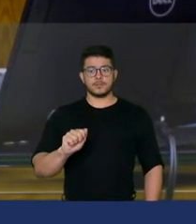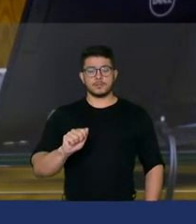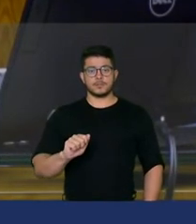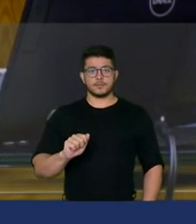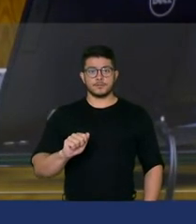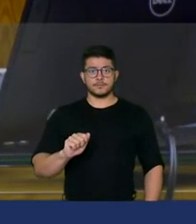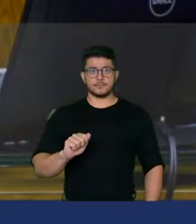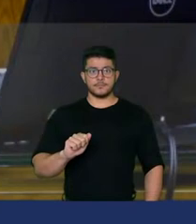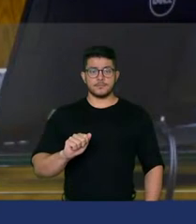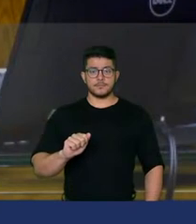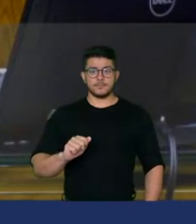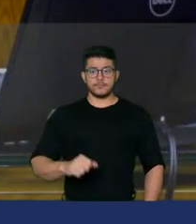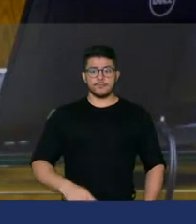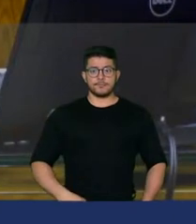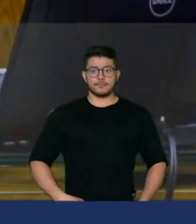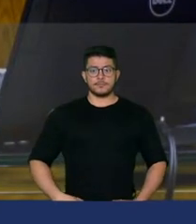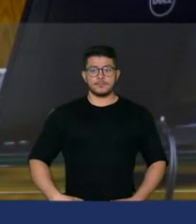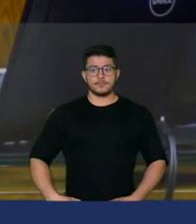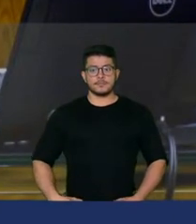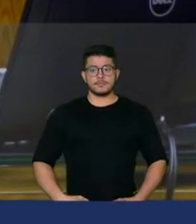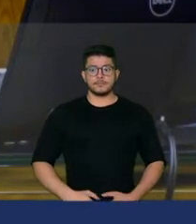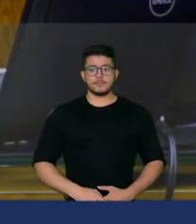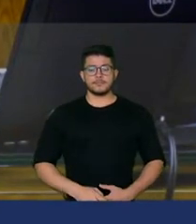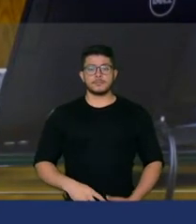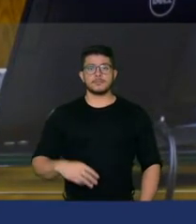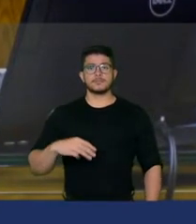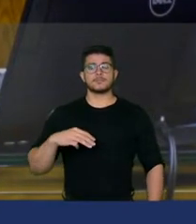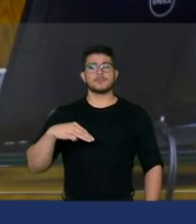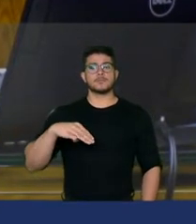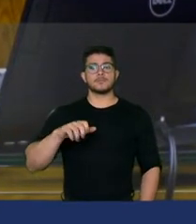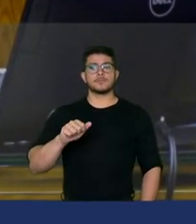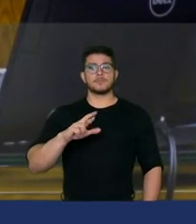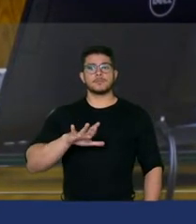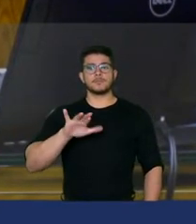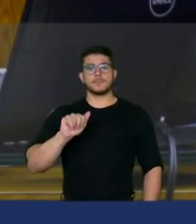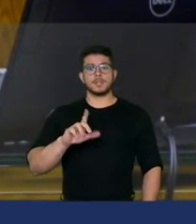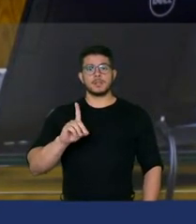FONTANA. TIAGO MITRAUD JÁ FALOU, DEPUTADA JANDIRA FEGALE. DPTADA MARIA DO ROSÁ